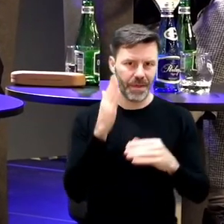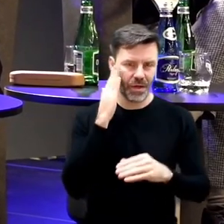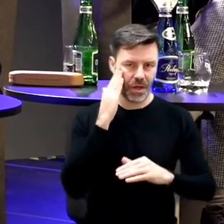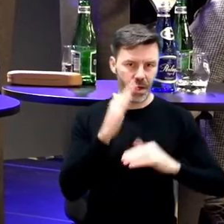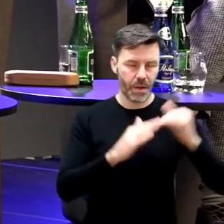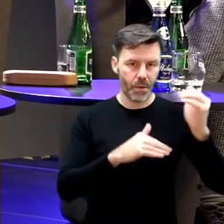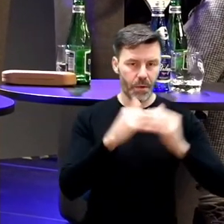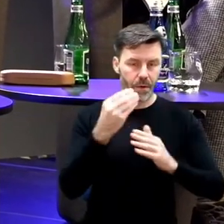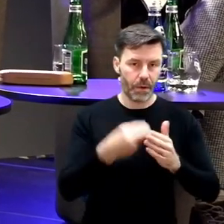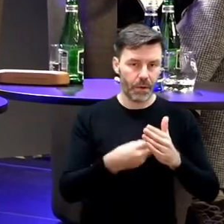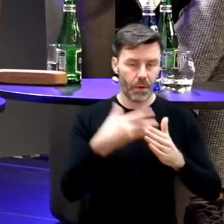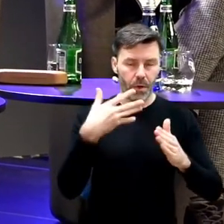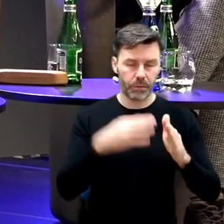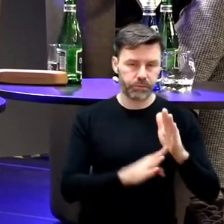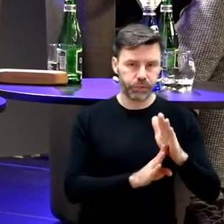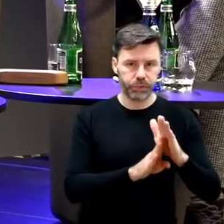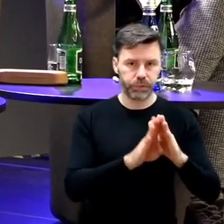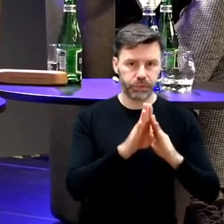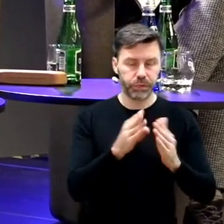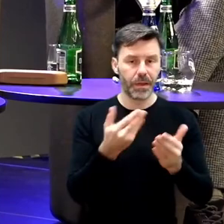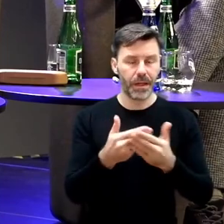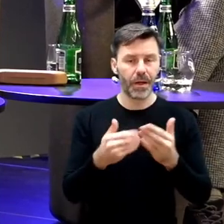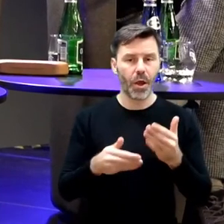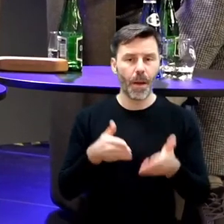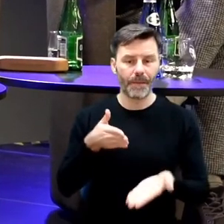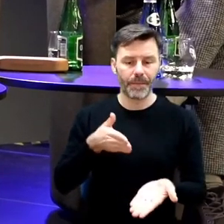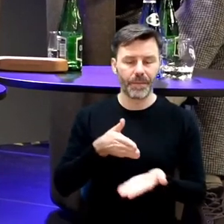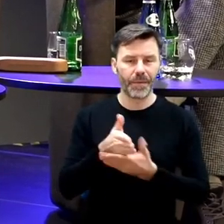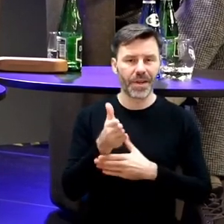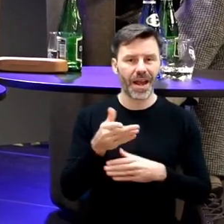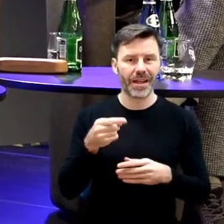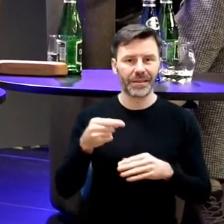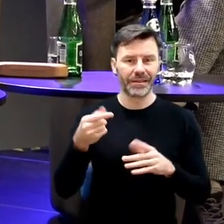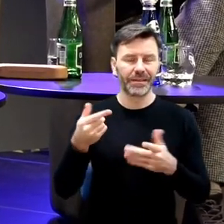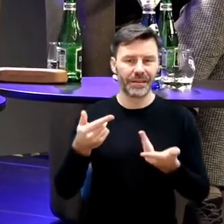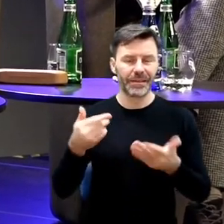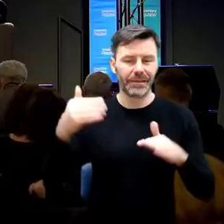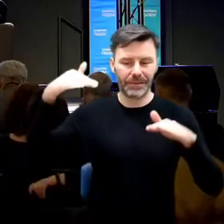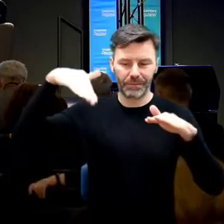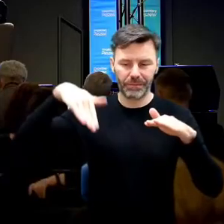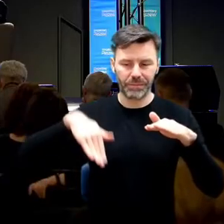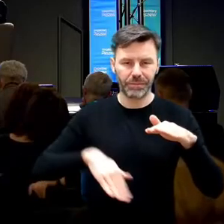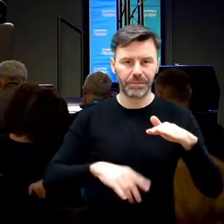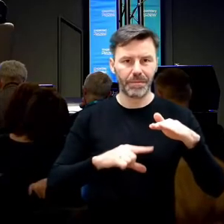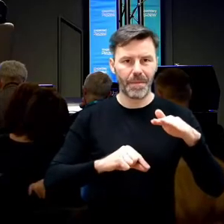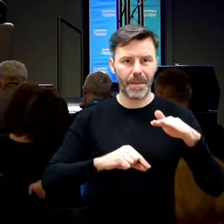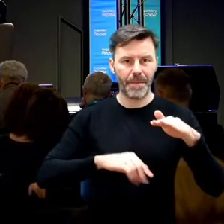więc to się oczywiście przekłada na stawkę czynszu, więc mówiąc o tych standardach,